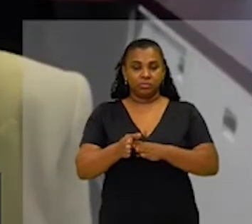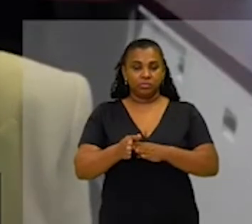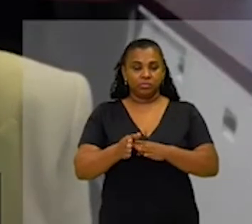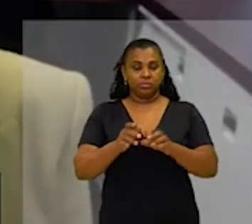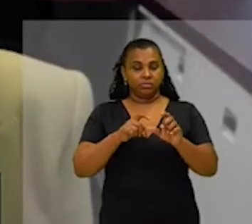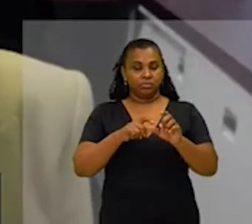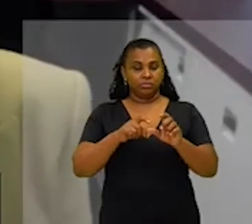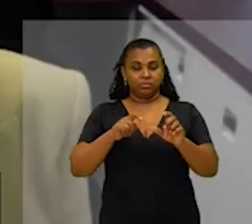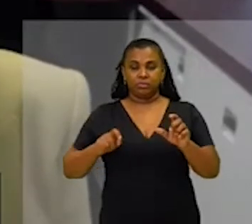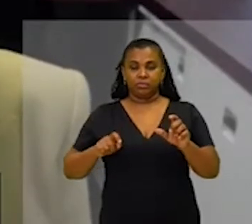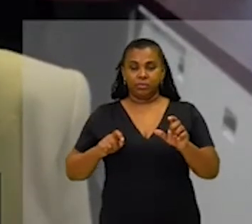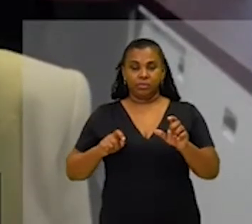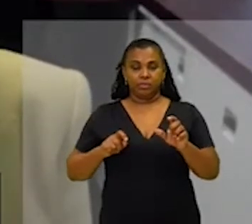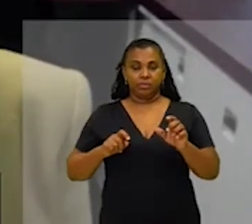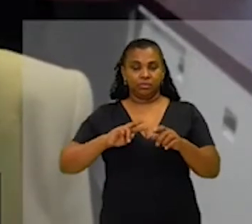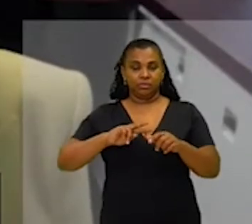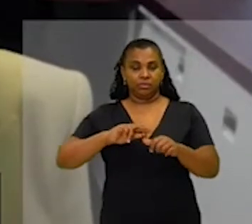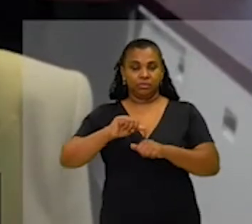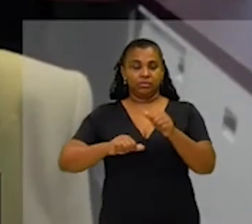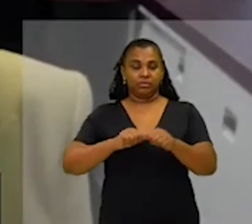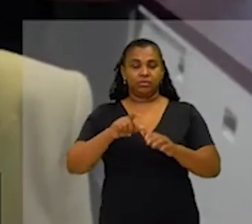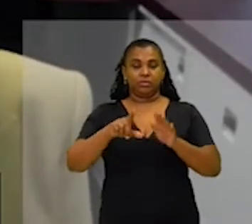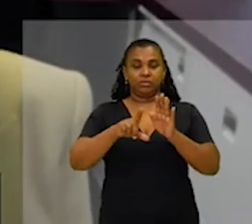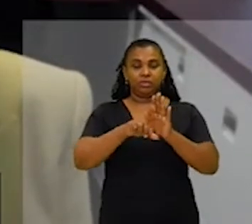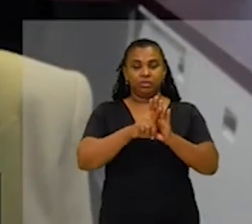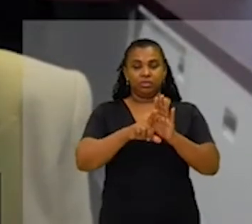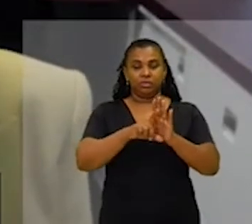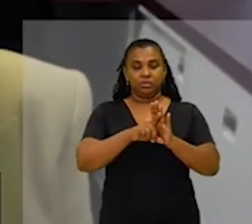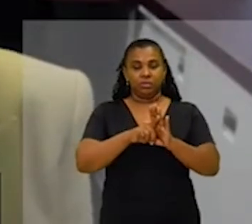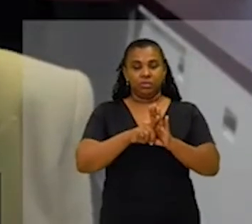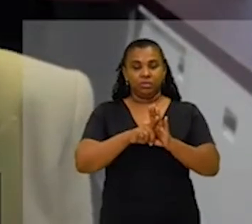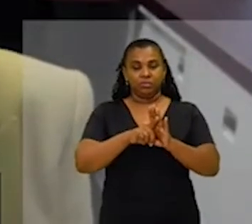Legislativa pesar de no meio do caminho aí a gente ter sido atropelado por um código eleitoral